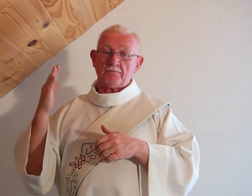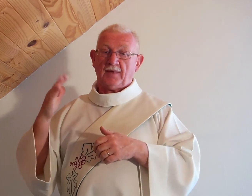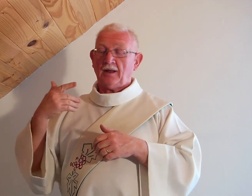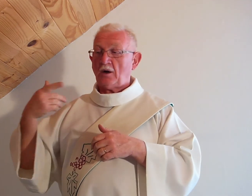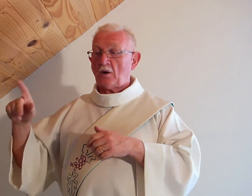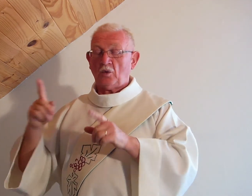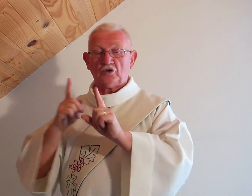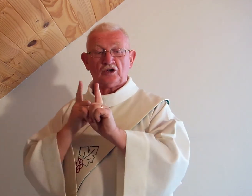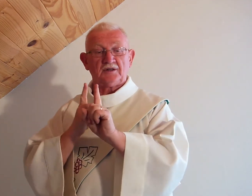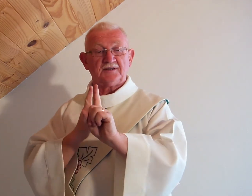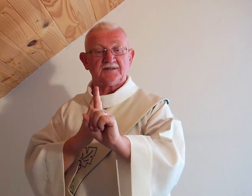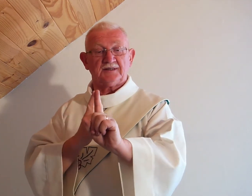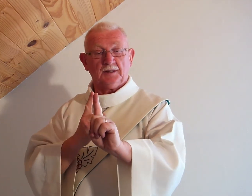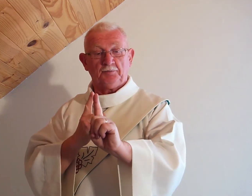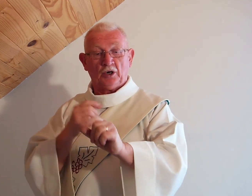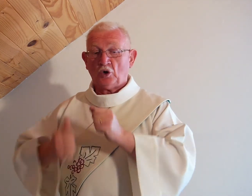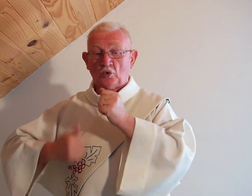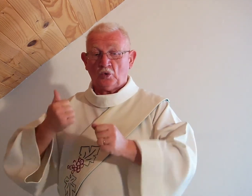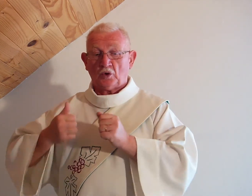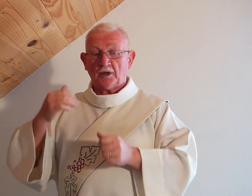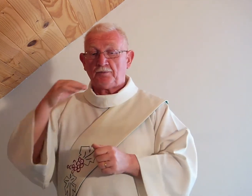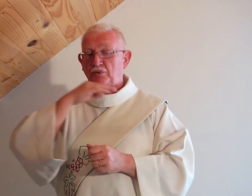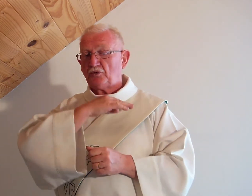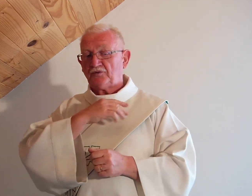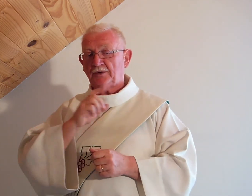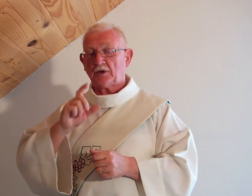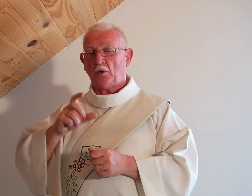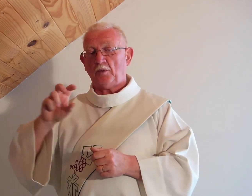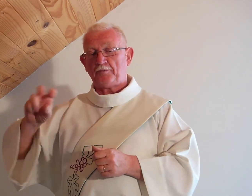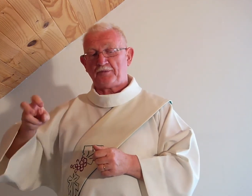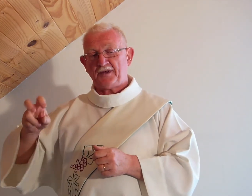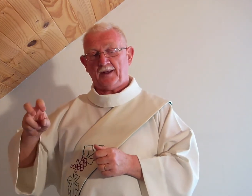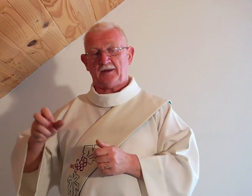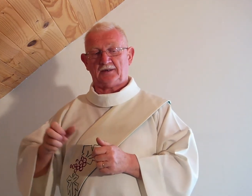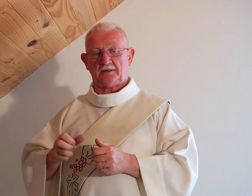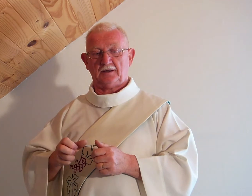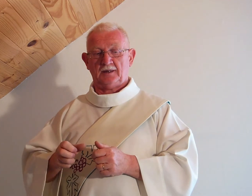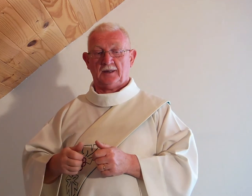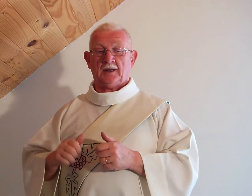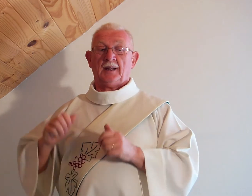mais l’autre disciple courut plus vite que Pierre